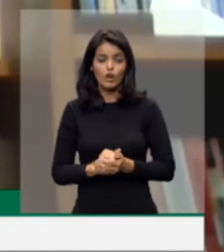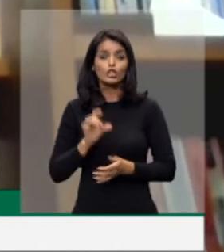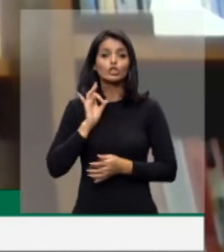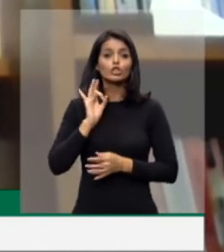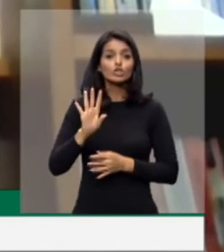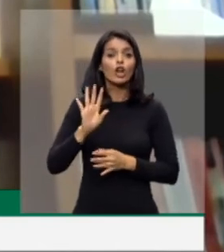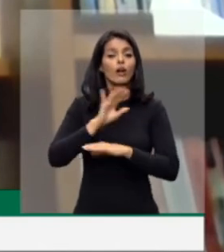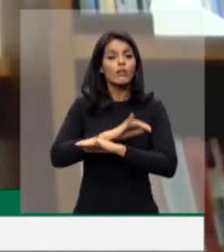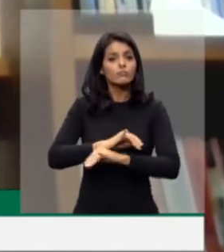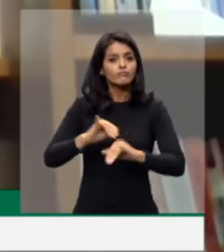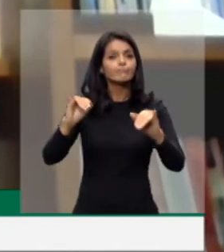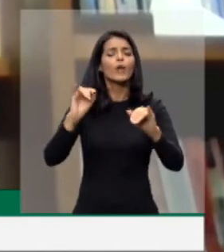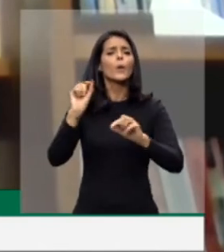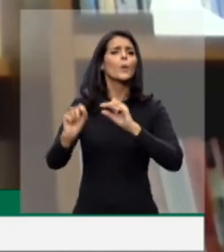FIZEMOS O REQUERIMENTO DE